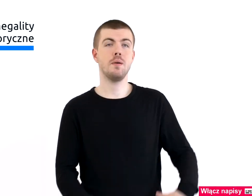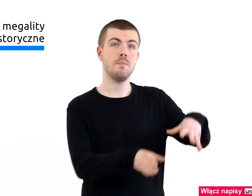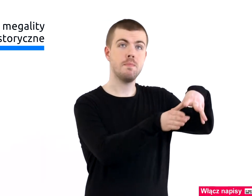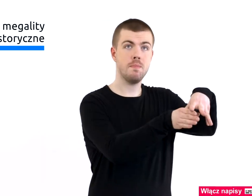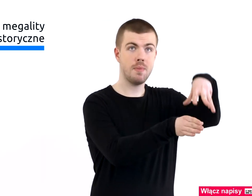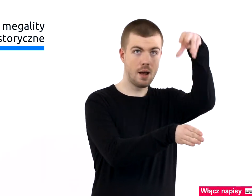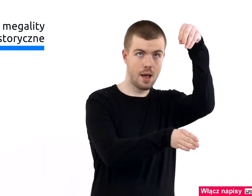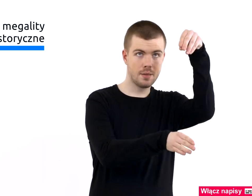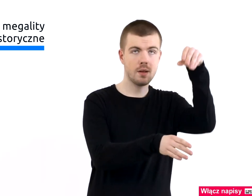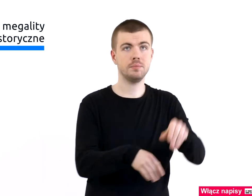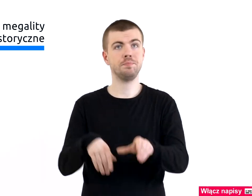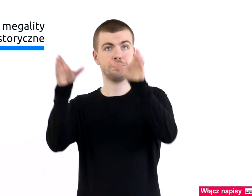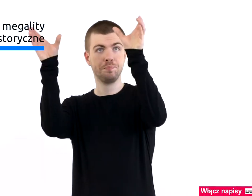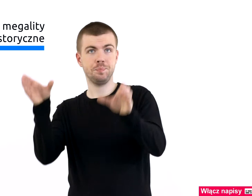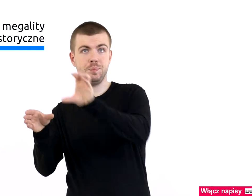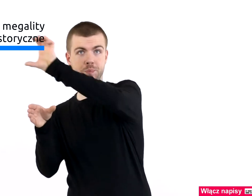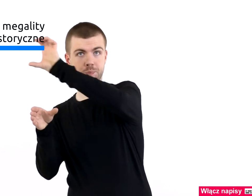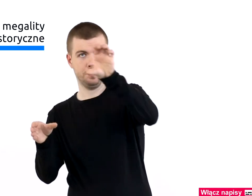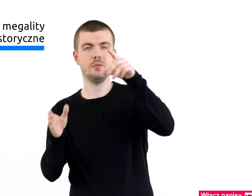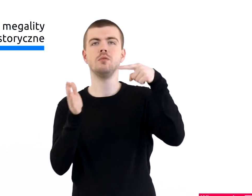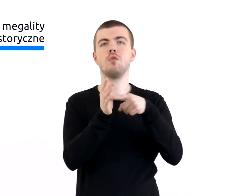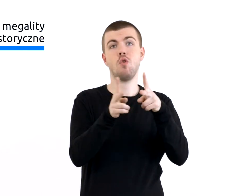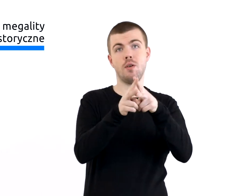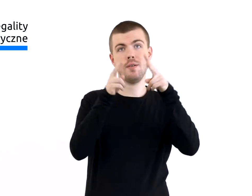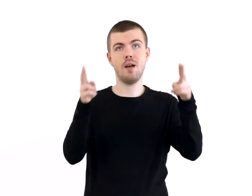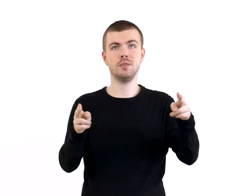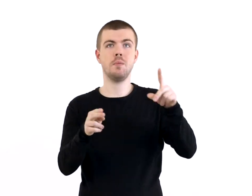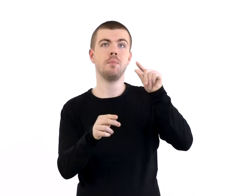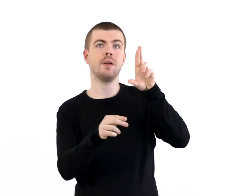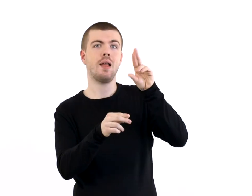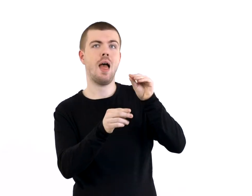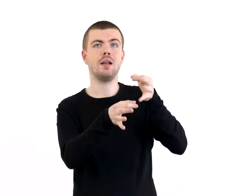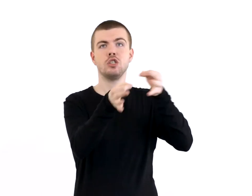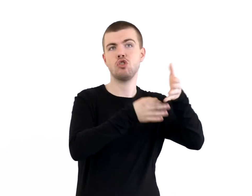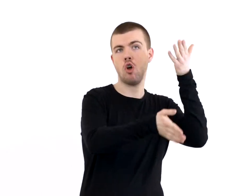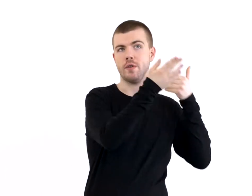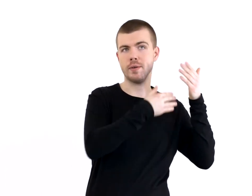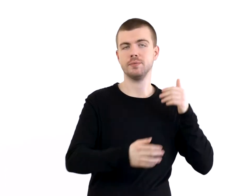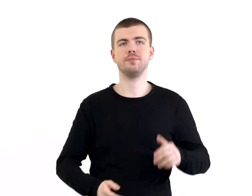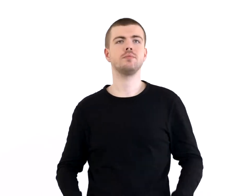Menhiry i megality prehistoryczne